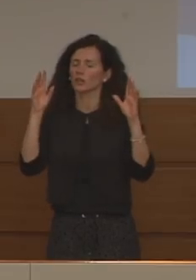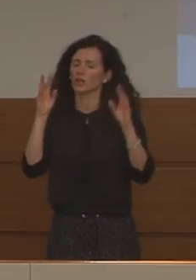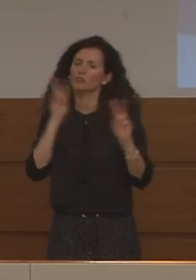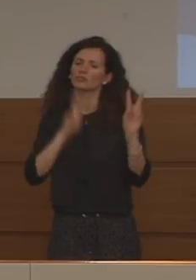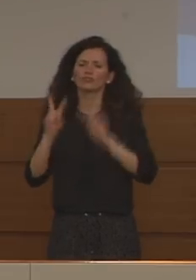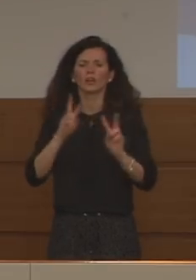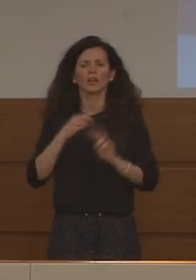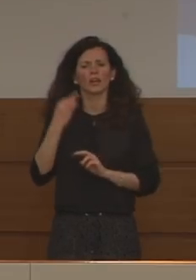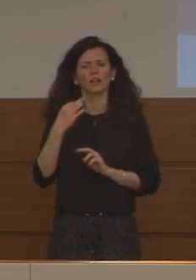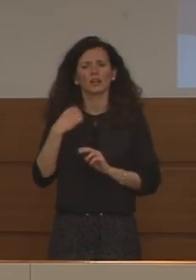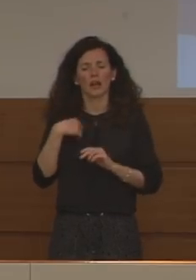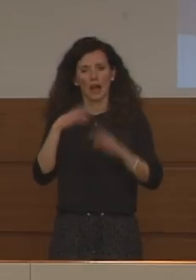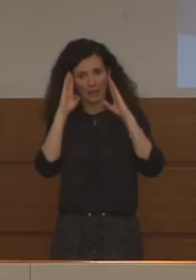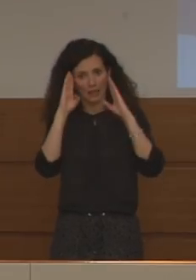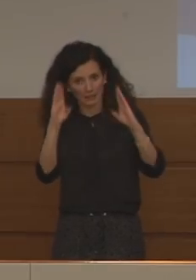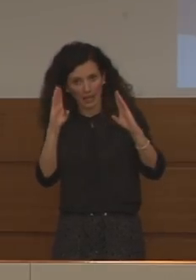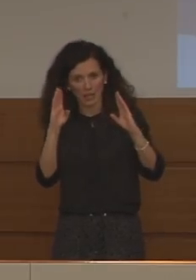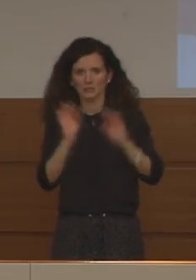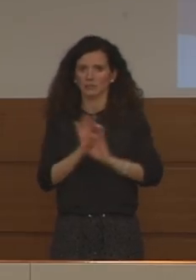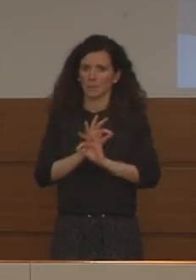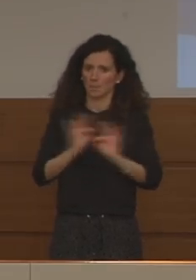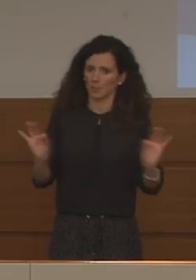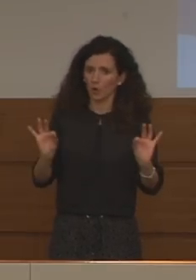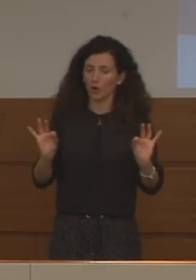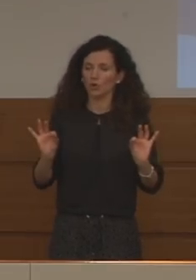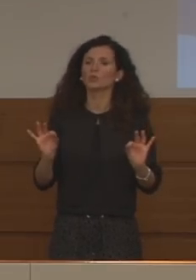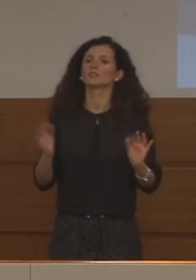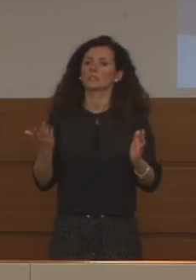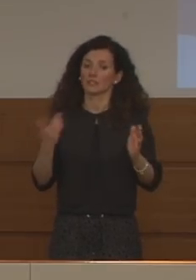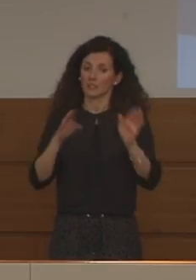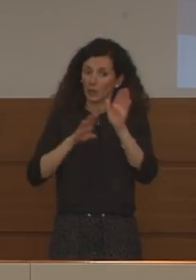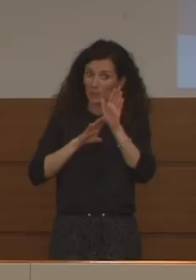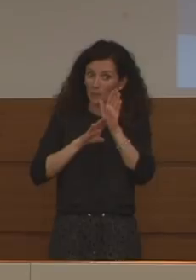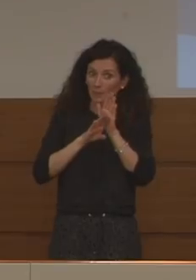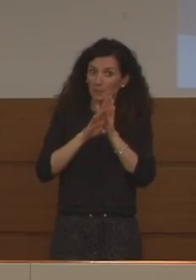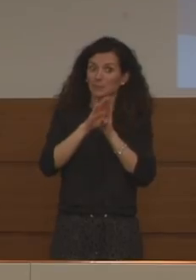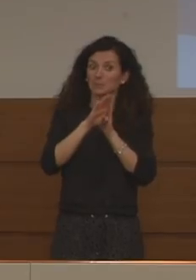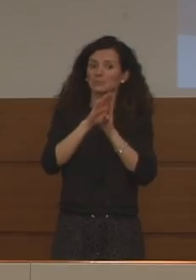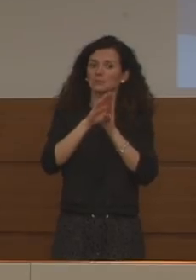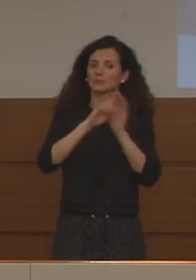perché poi la curva rappresenta in maniera